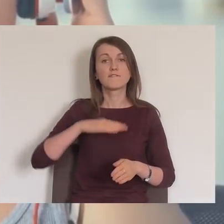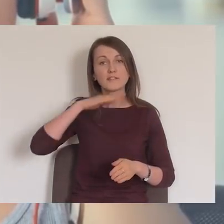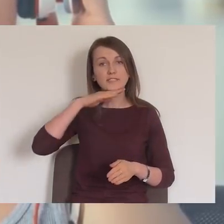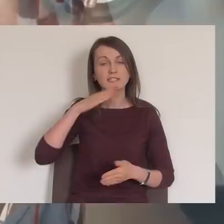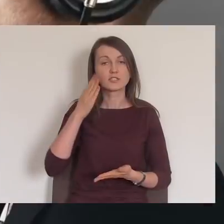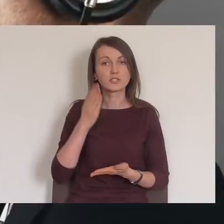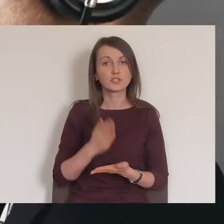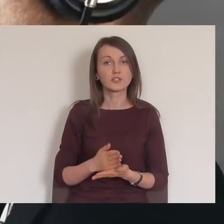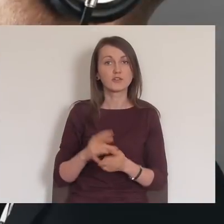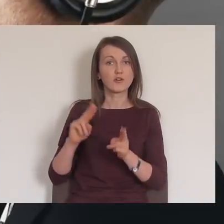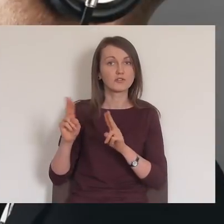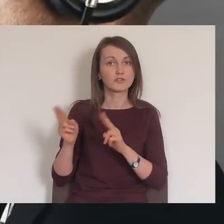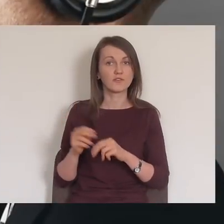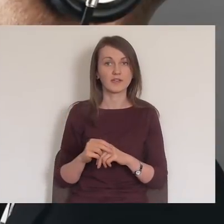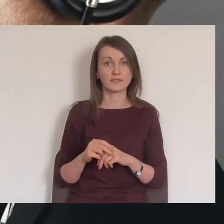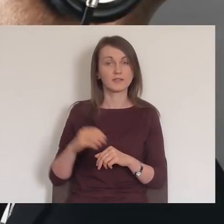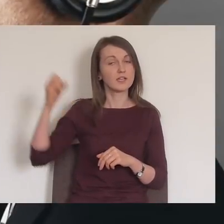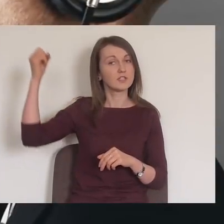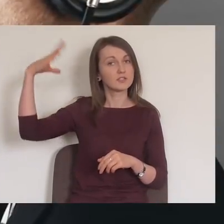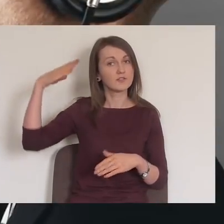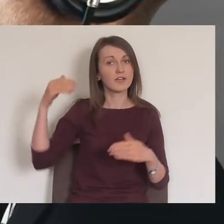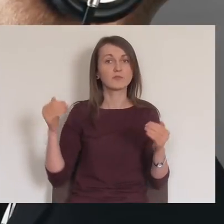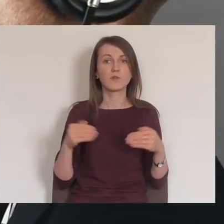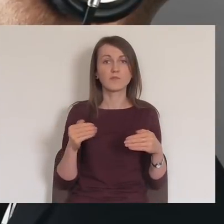Możesz również przygasić światło lub zamknąć oczy.